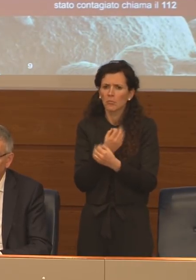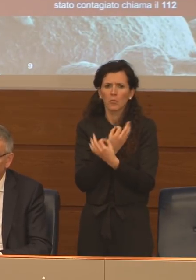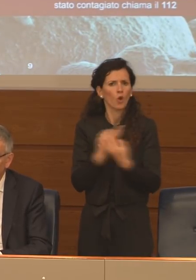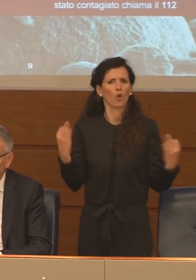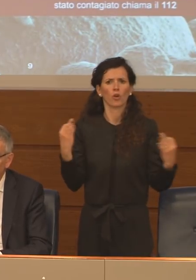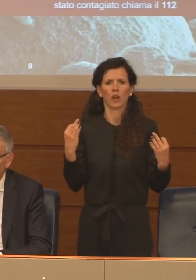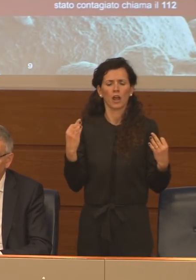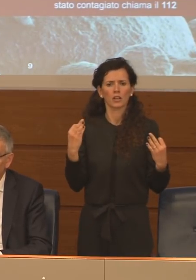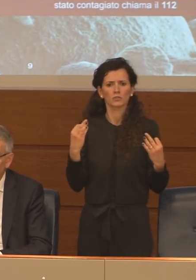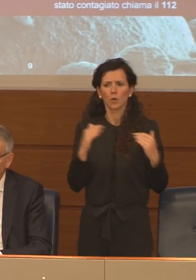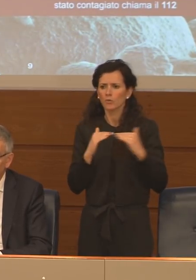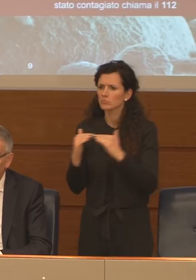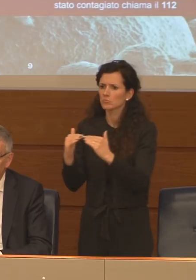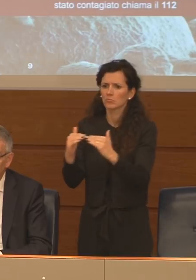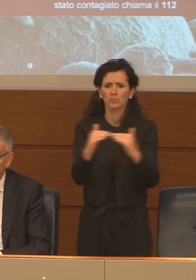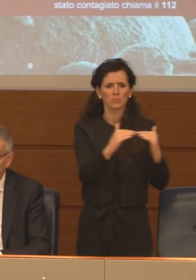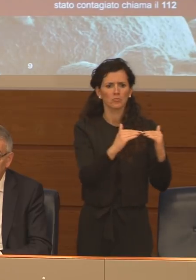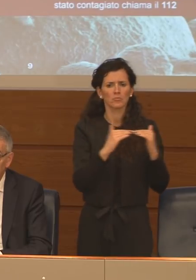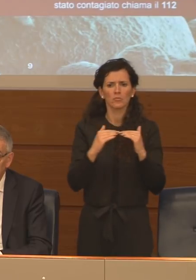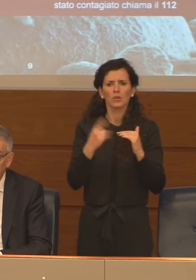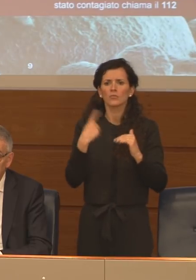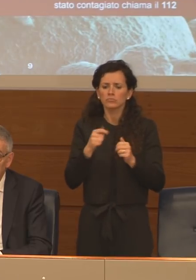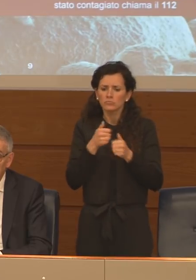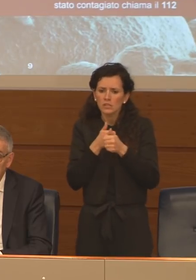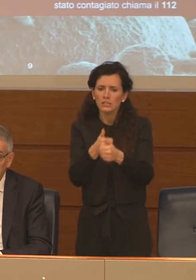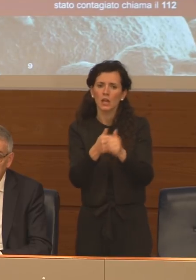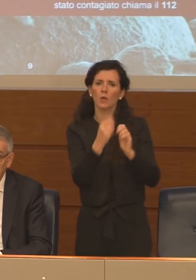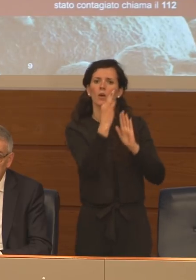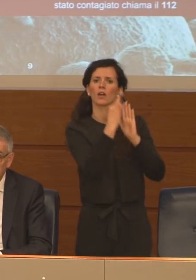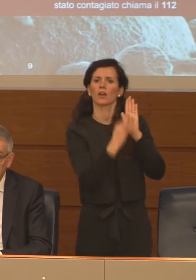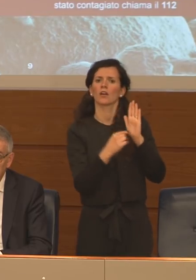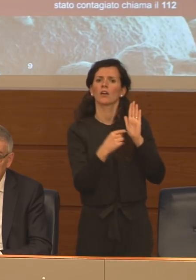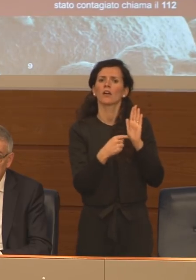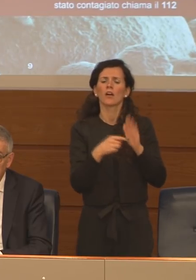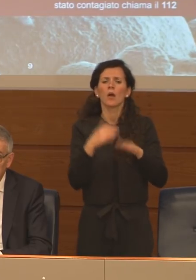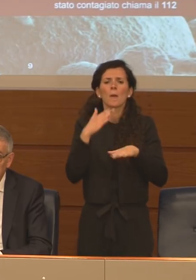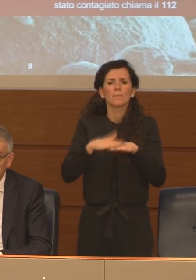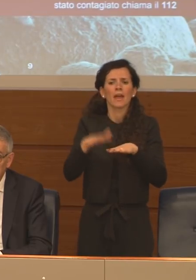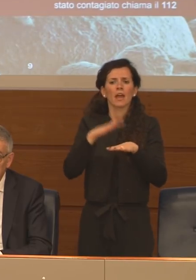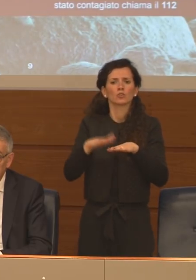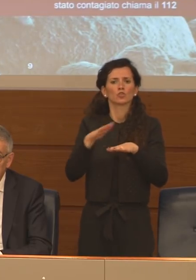coerente con quelle che sono le indicazioni metodologiche per condurre